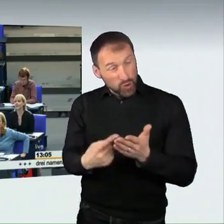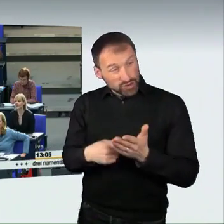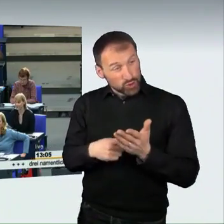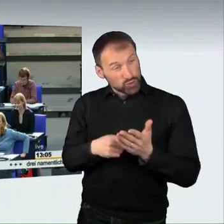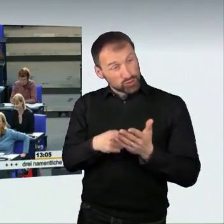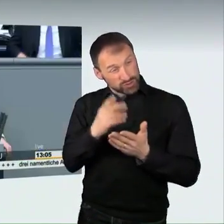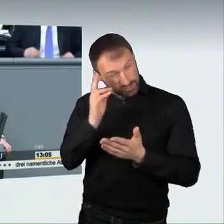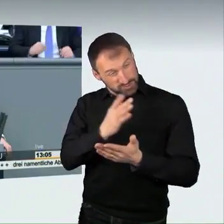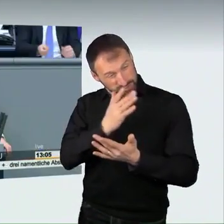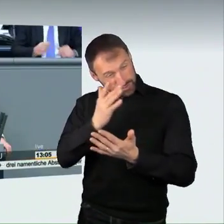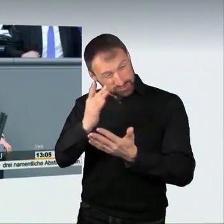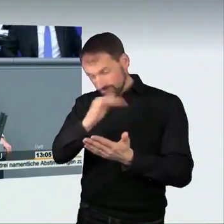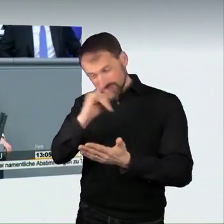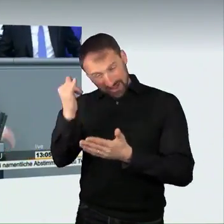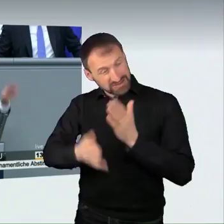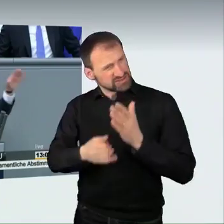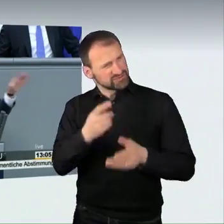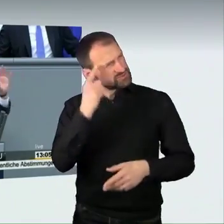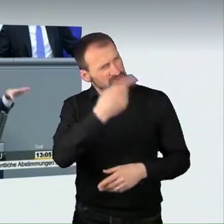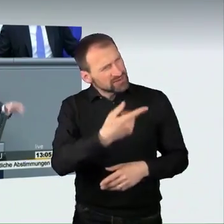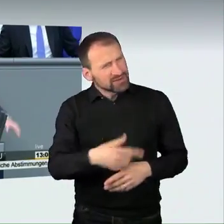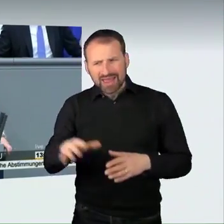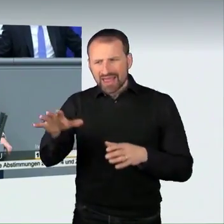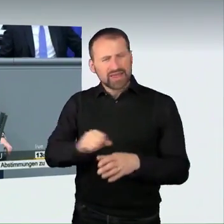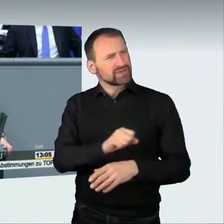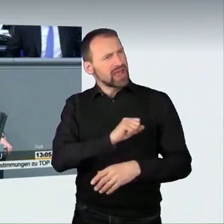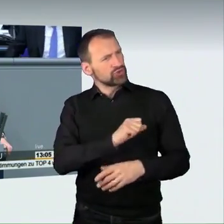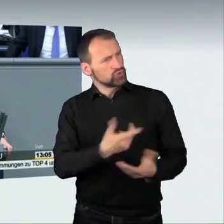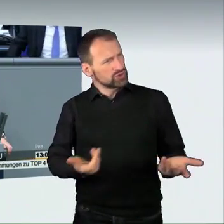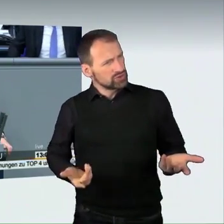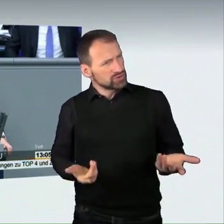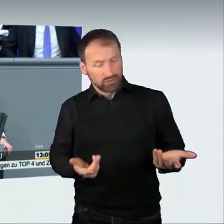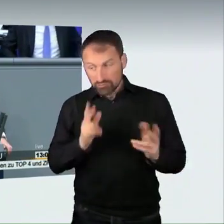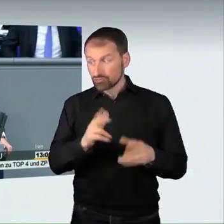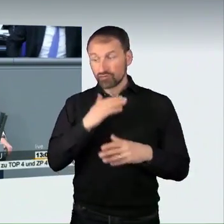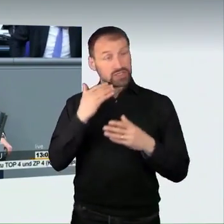würde Enteignung bedeuten. Das würde am Ende des Tages, damit wären viele Ihrer Probleme gelöst, Enteignung